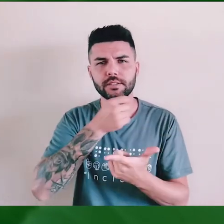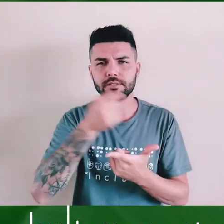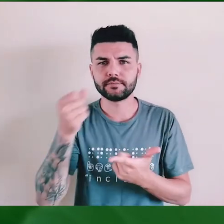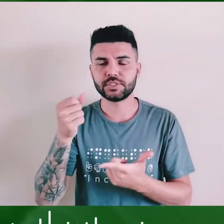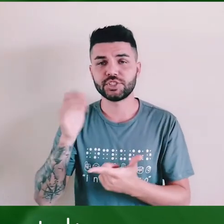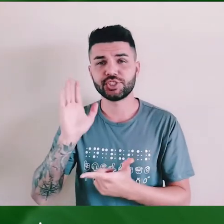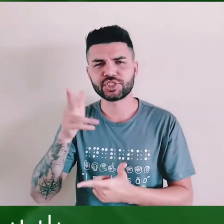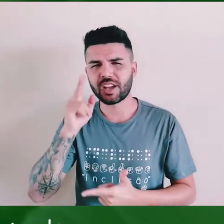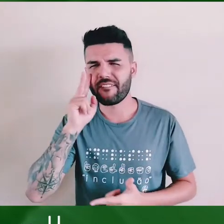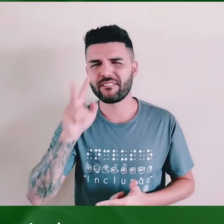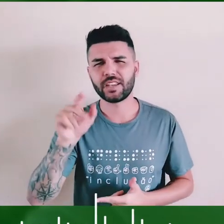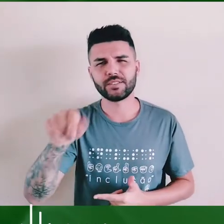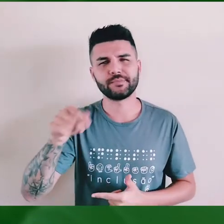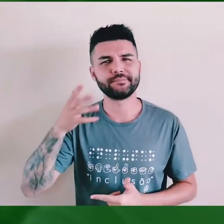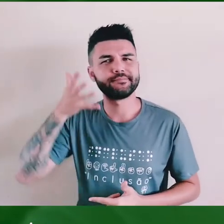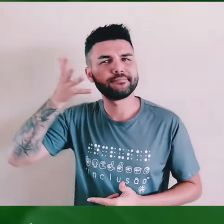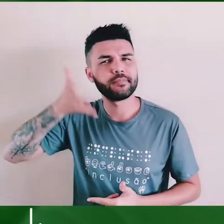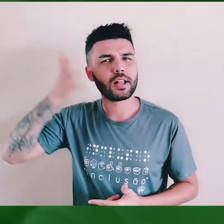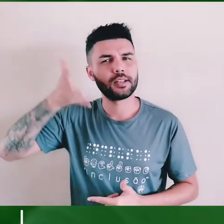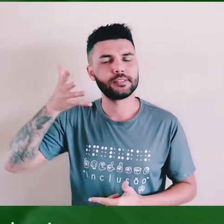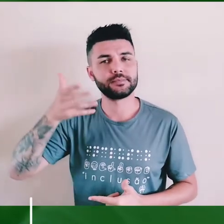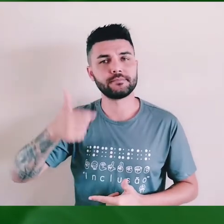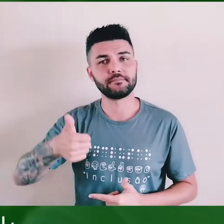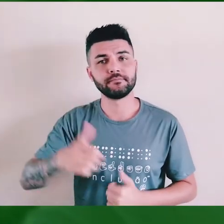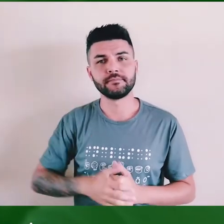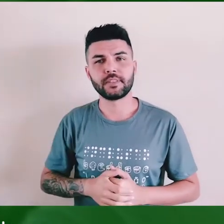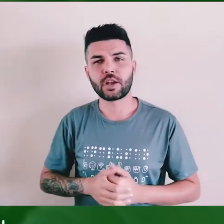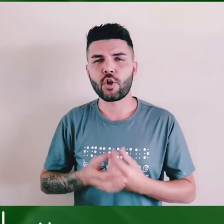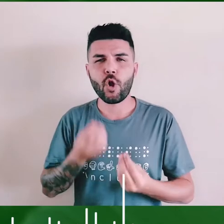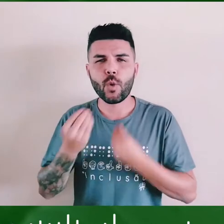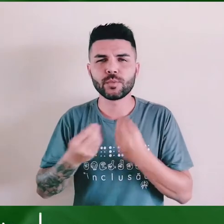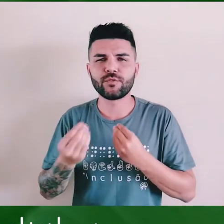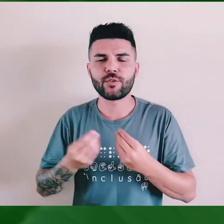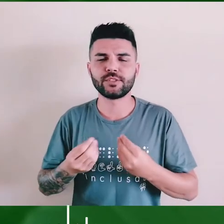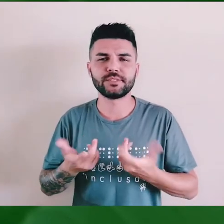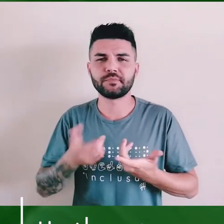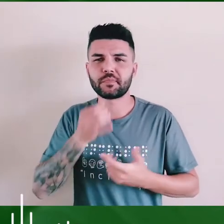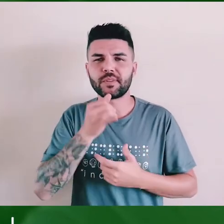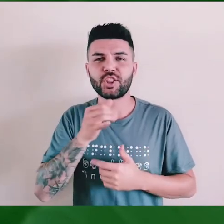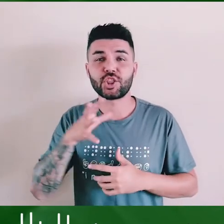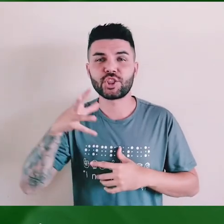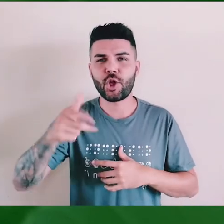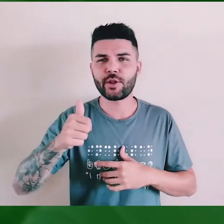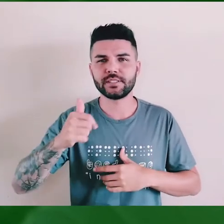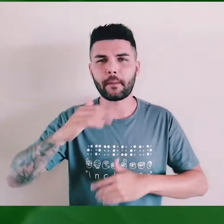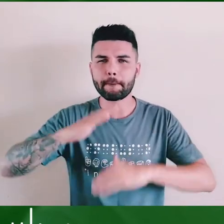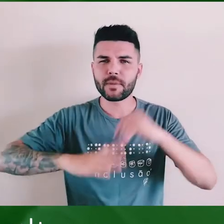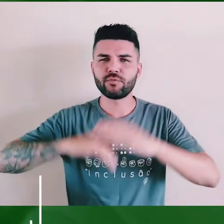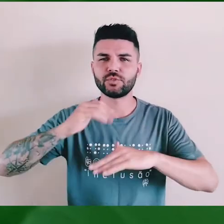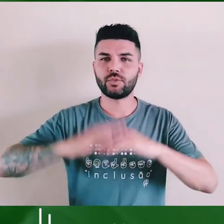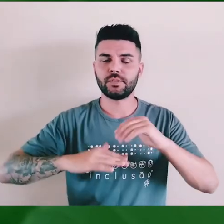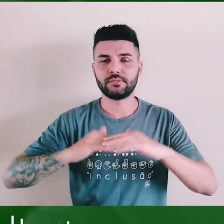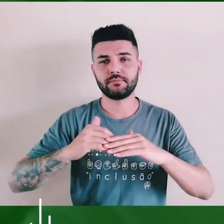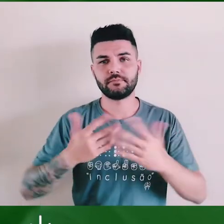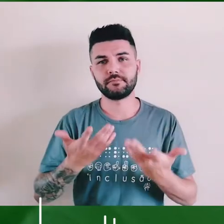isso em umas palestras, é um cara que precisa ter assim, um cinto de utilidades. Você tem